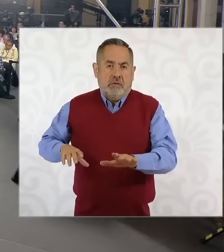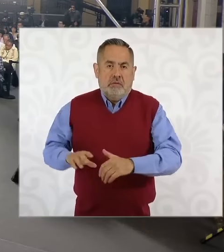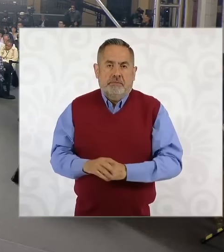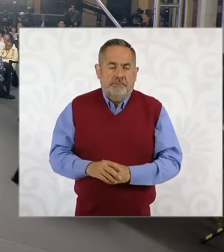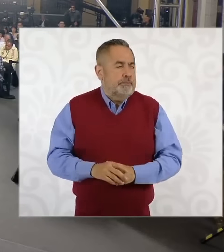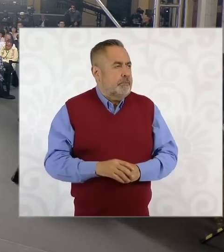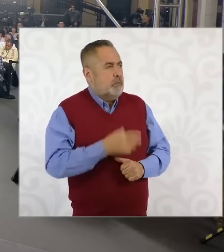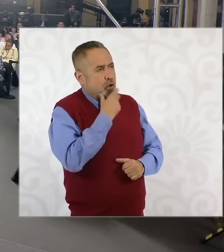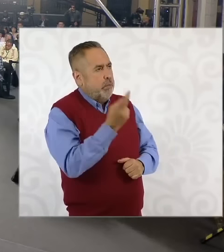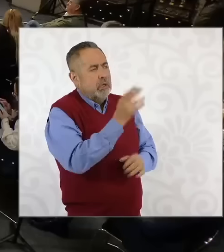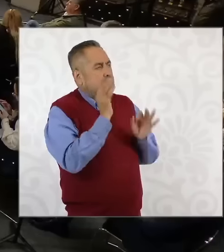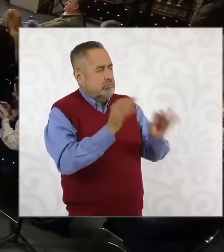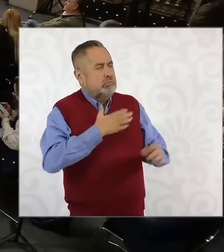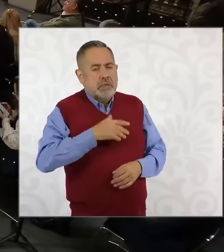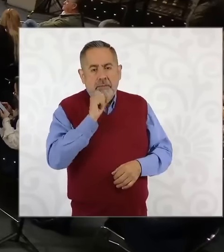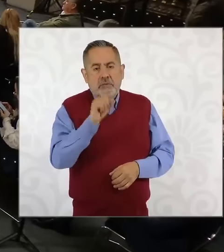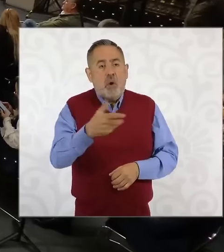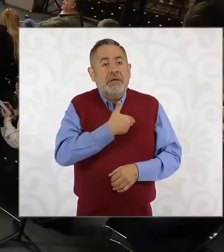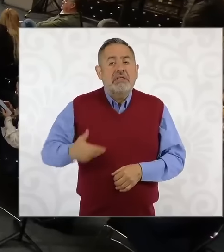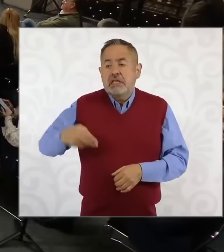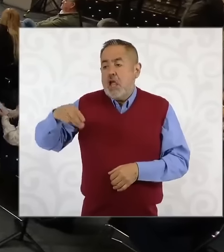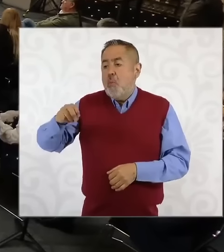también la misma presidenta de Morena dijo que pues esperaba que no tuvieran este tipo